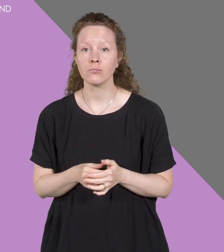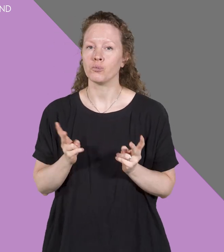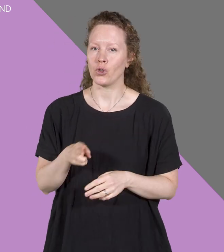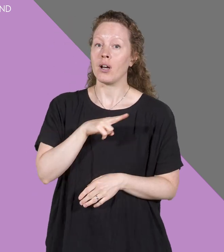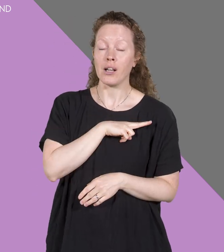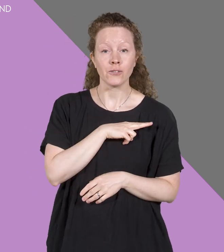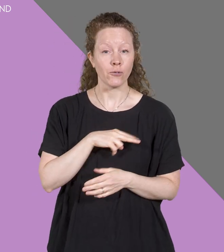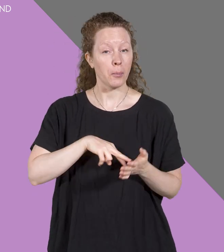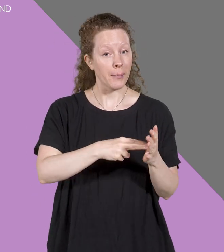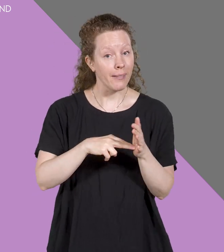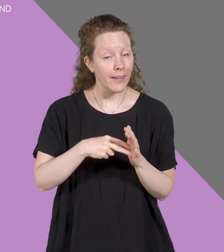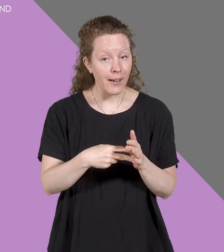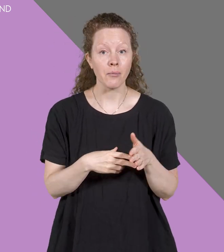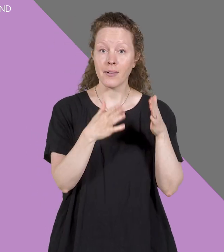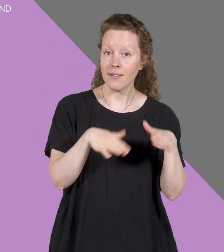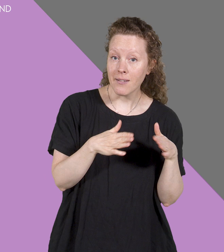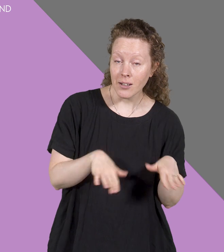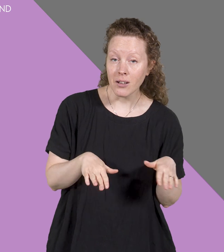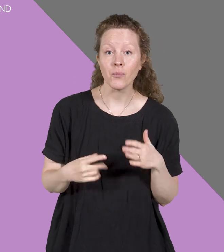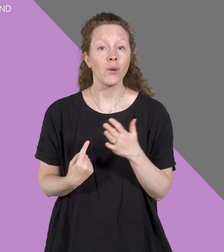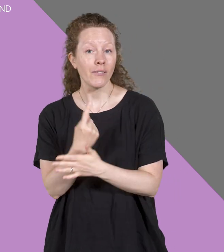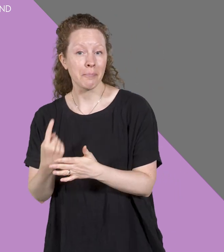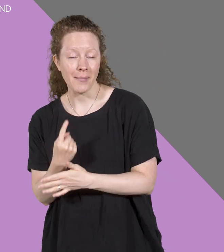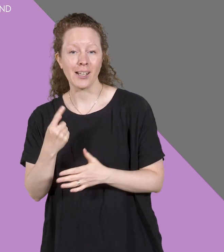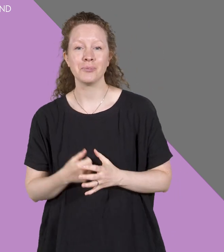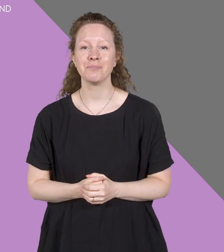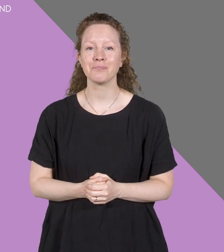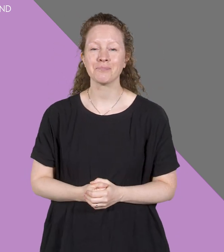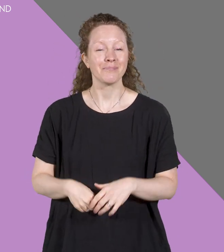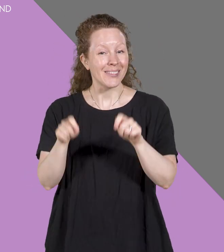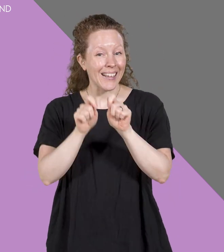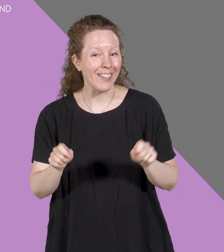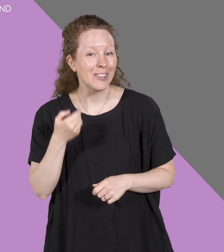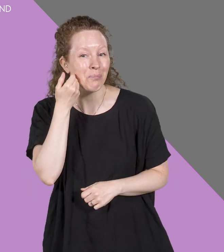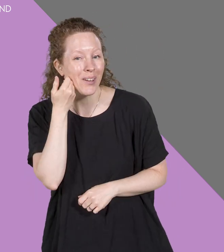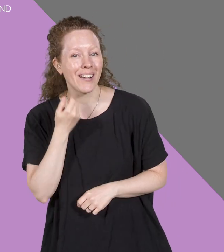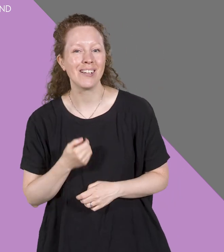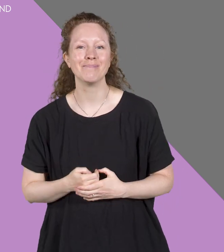Hos ansvarar dessutom för att organisera många olika läger och evenemang. Grattis, Monika!